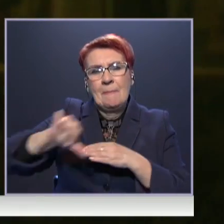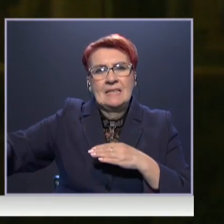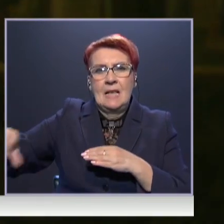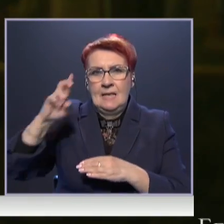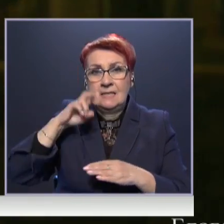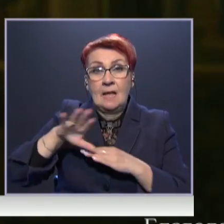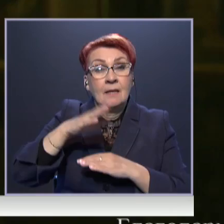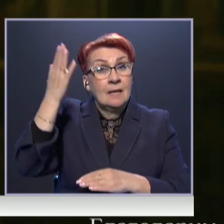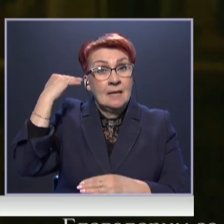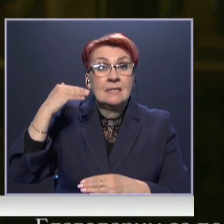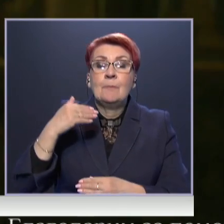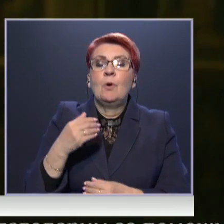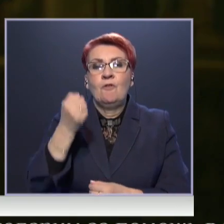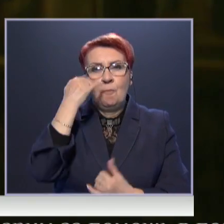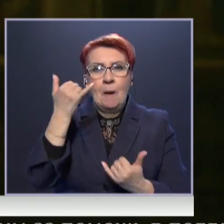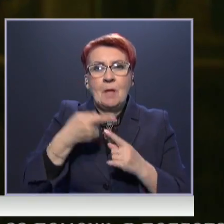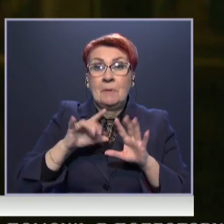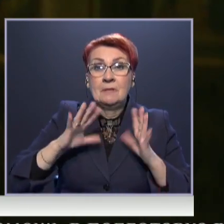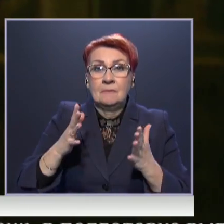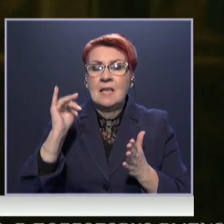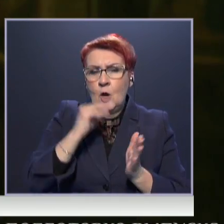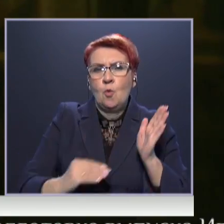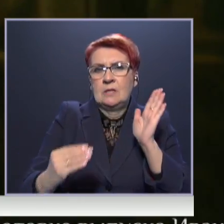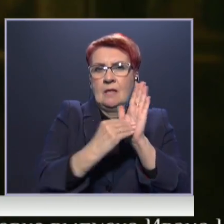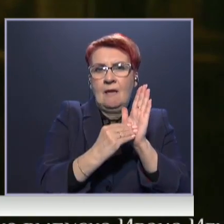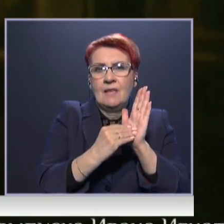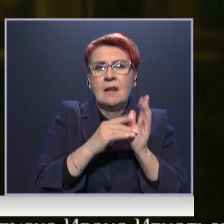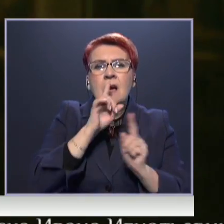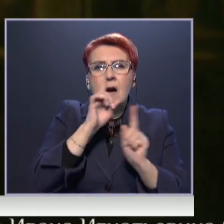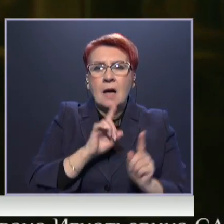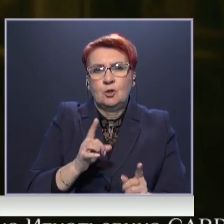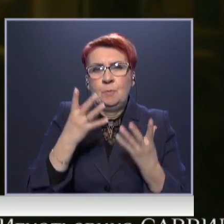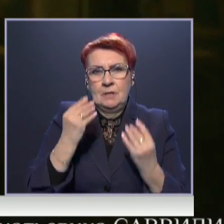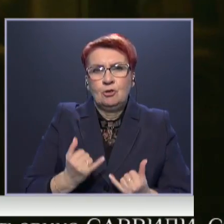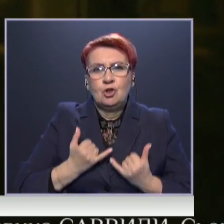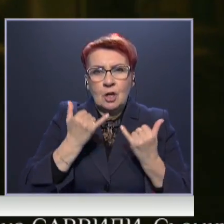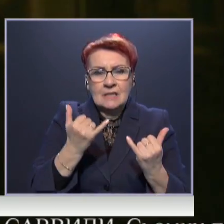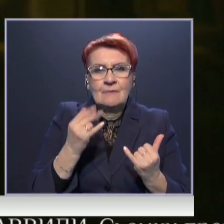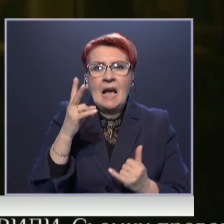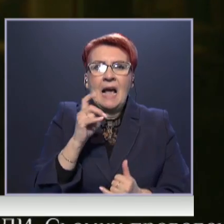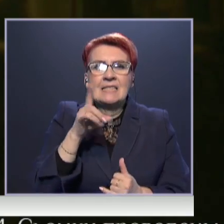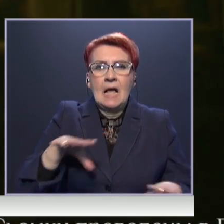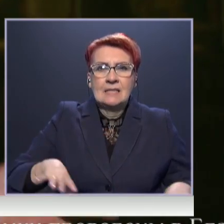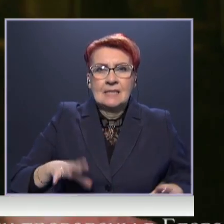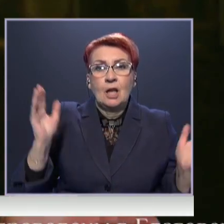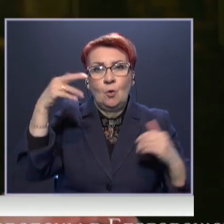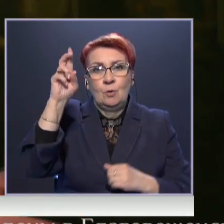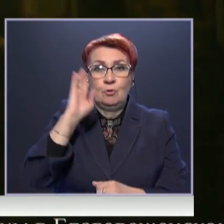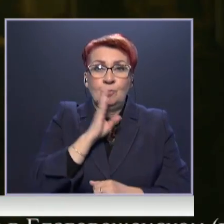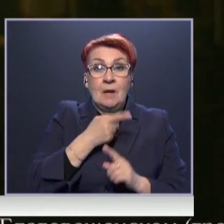с тех пор В память об этом событии установили особой день чествования Казанской иконы которые в наши дни